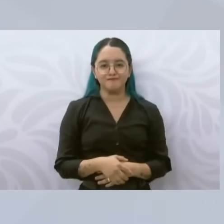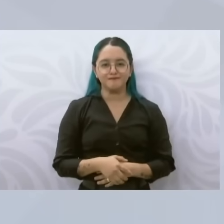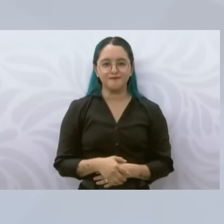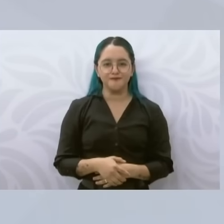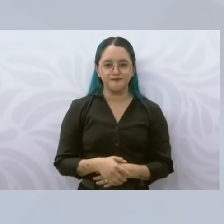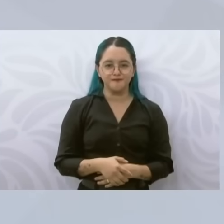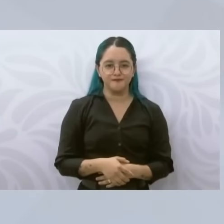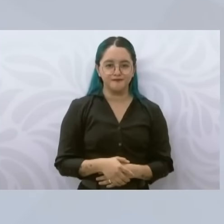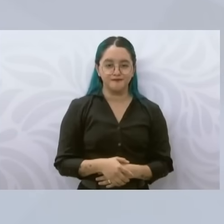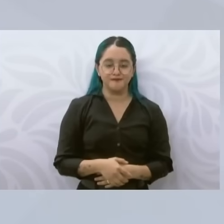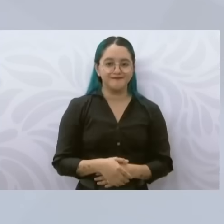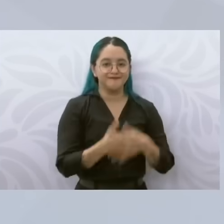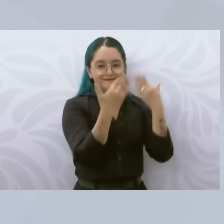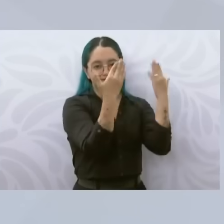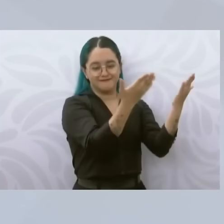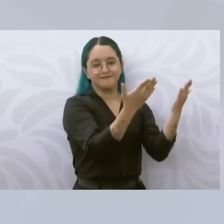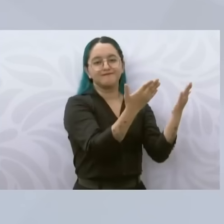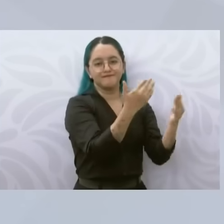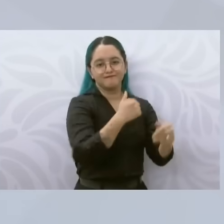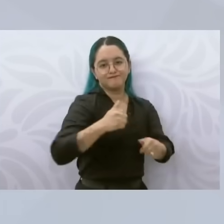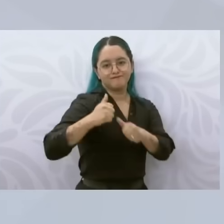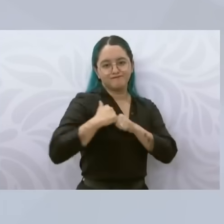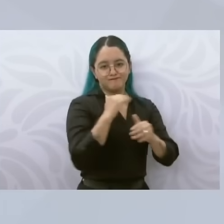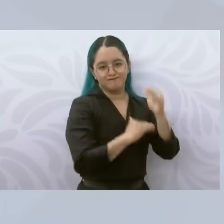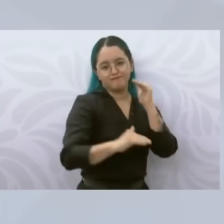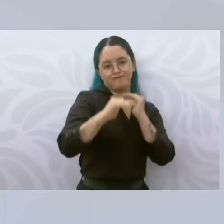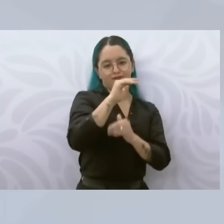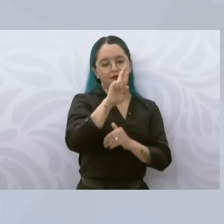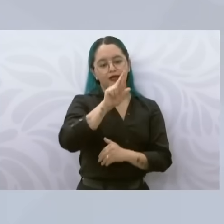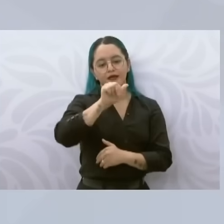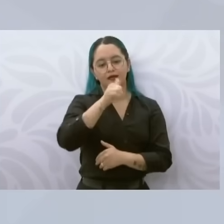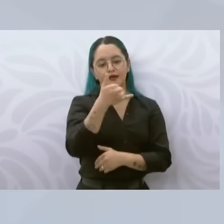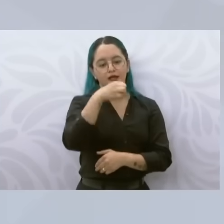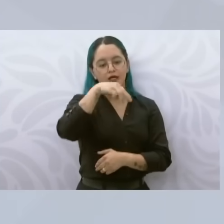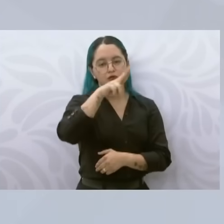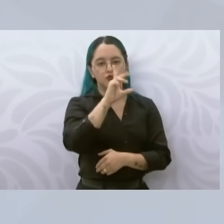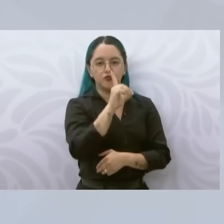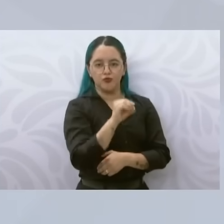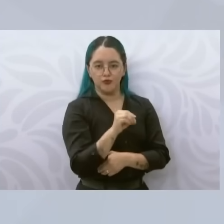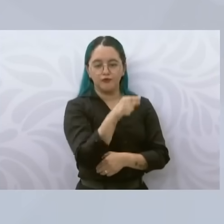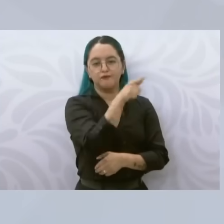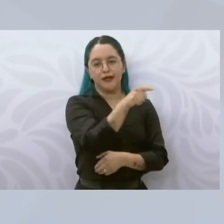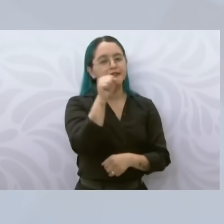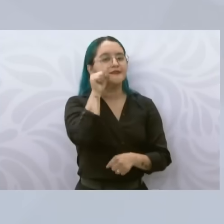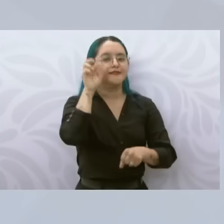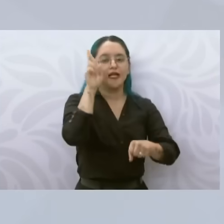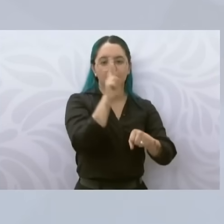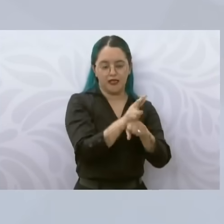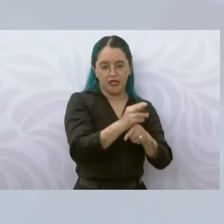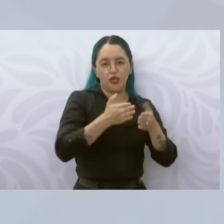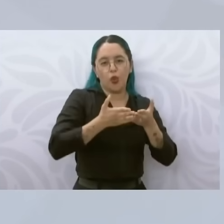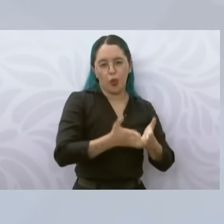mi almirante Raimundo Pedro Morales Ángeles secretario de Marina y Alto Mando de la Armada de